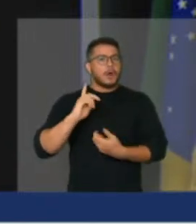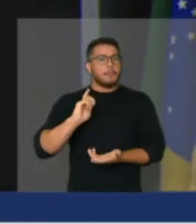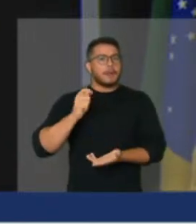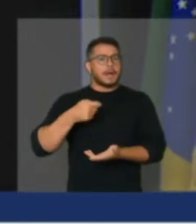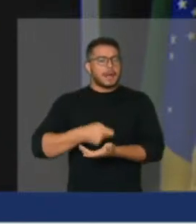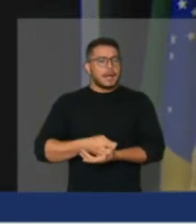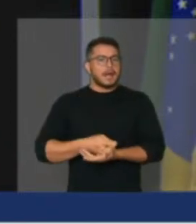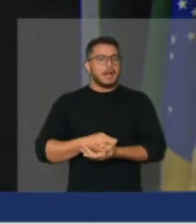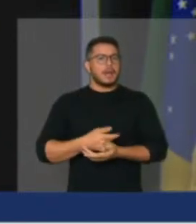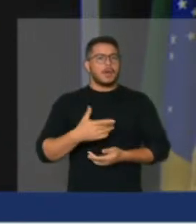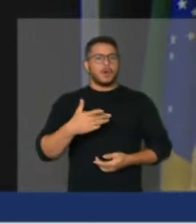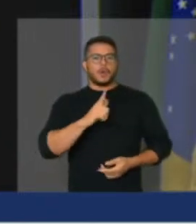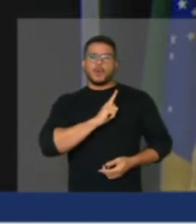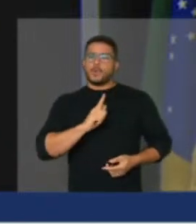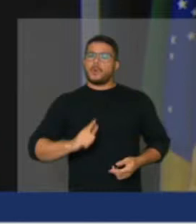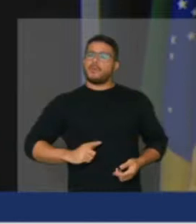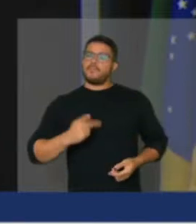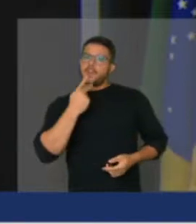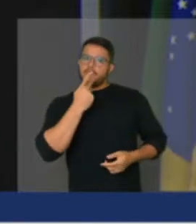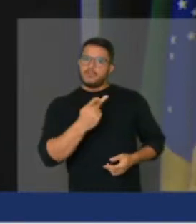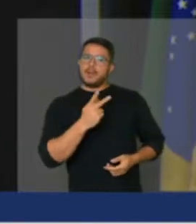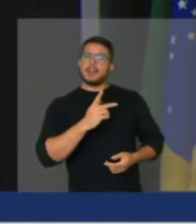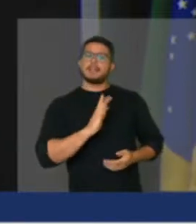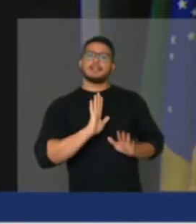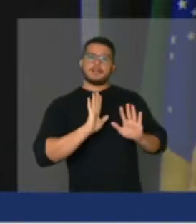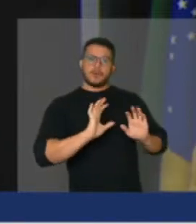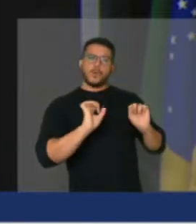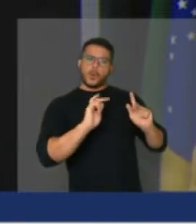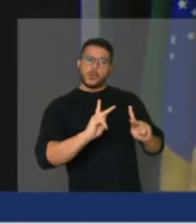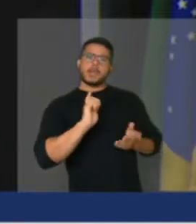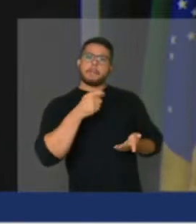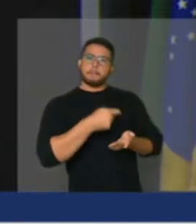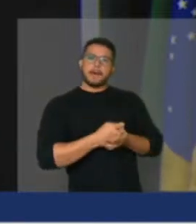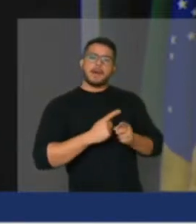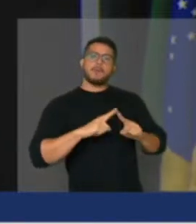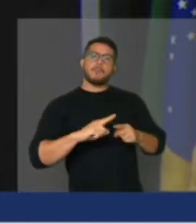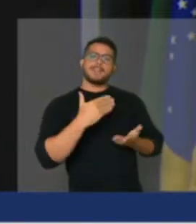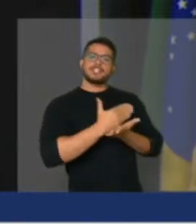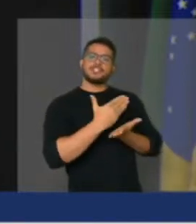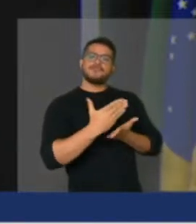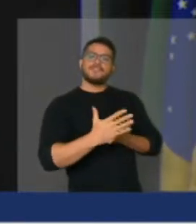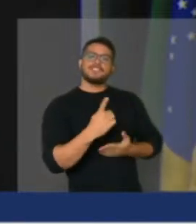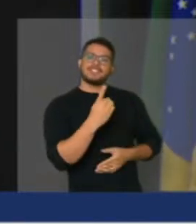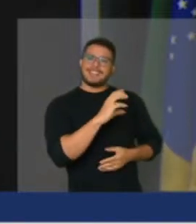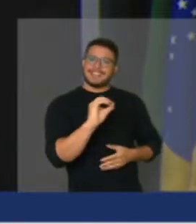DIGO QUE O GOVERNO VAI DESCUMPRIR A LEI, VAI DESCUMPRIR O CONTRATO NÃO VAI TE PAGAR, VOCÊ VAI SER